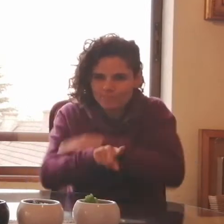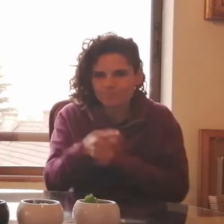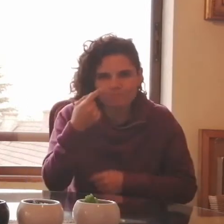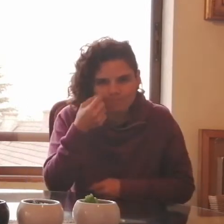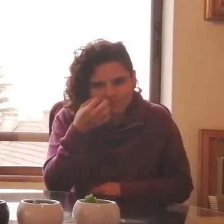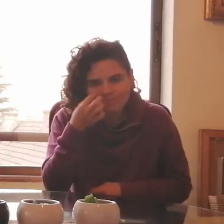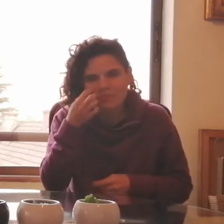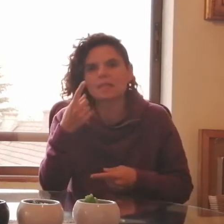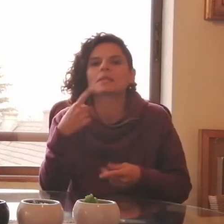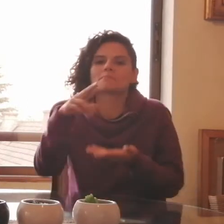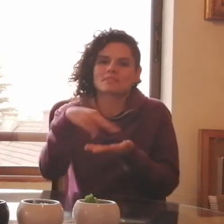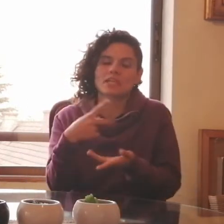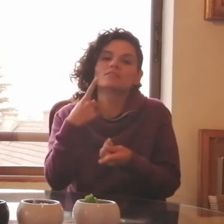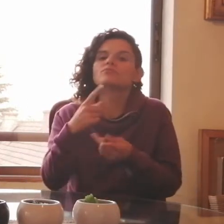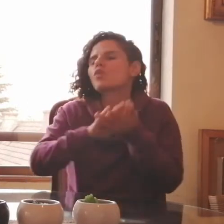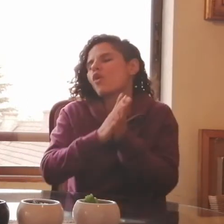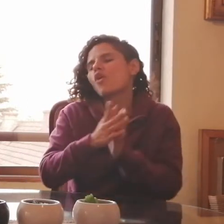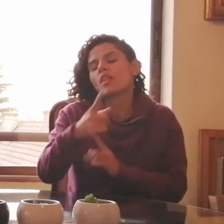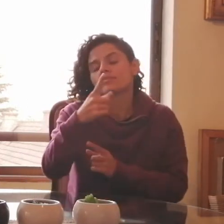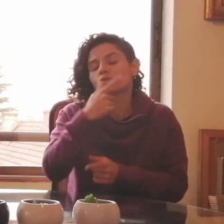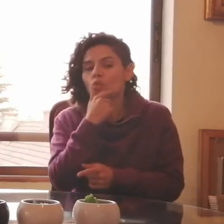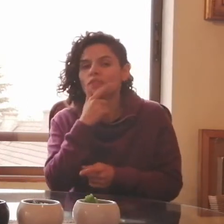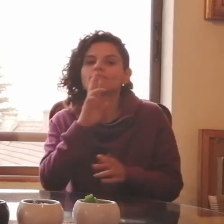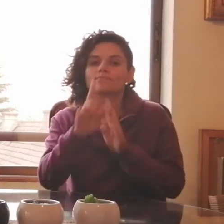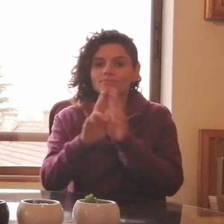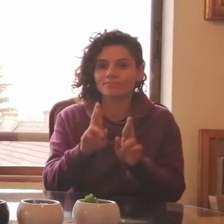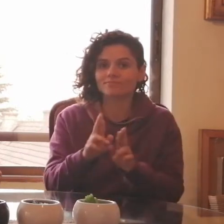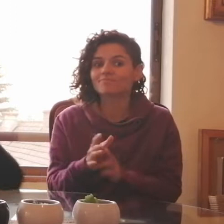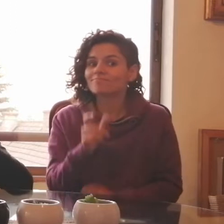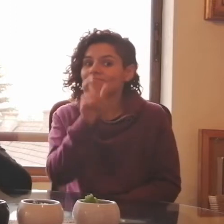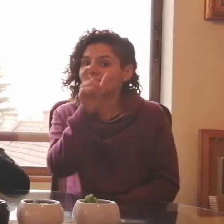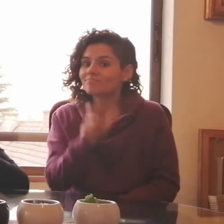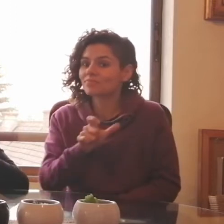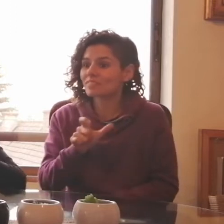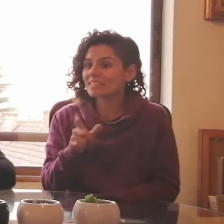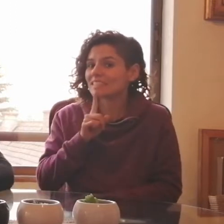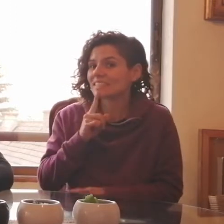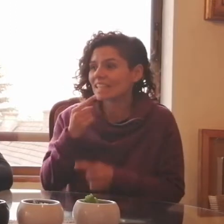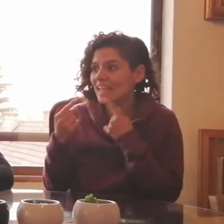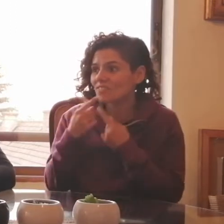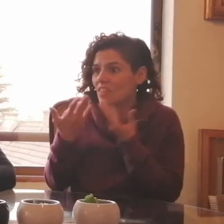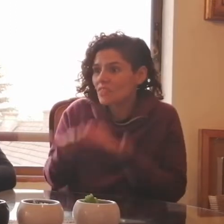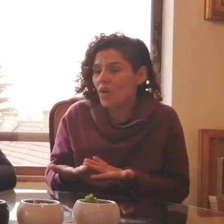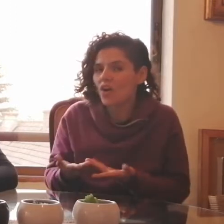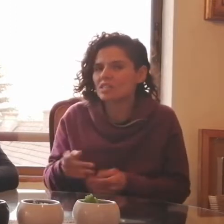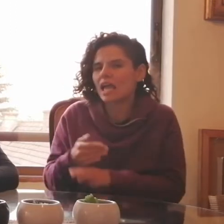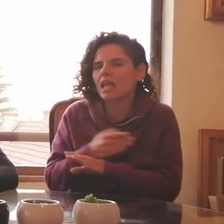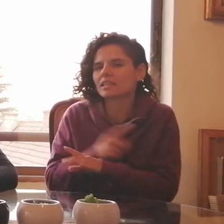inquietudes. La entrevistada que tenemos el día de hoy se opuso un poco, pero llegabamos a la